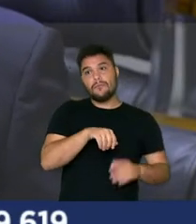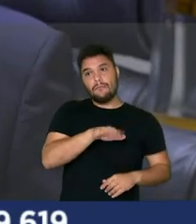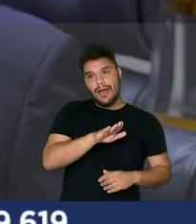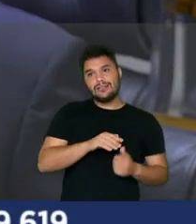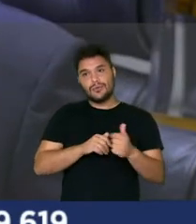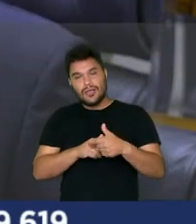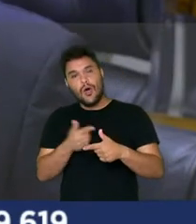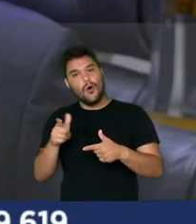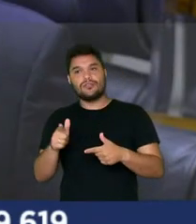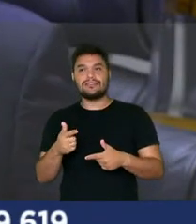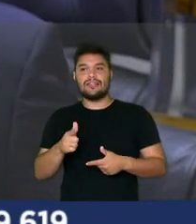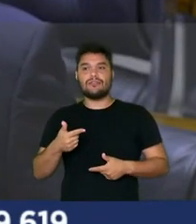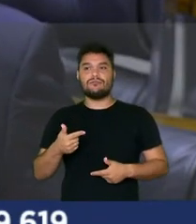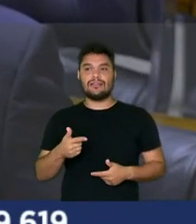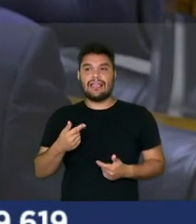OSAS PAGAM MAIS TRIBUTOS PARA QUE AS MENOS DANOSAS PAGUEM